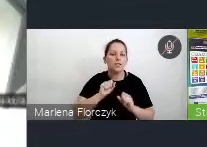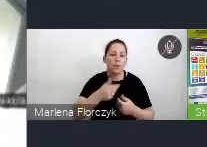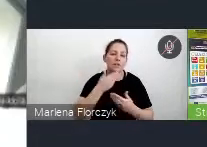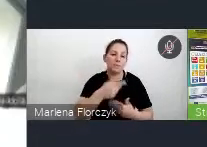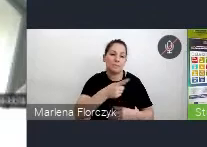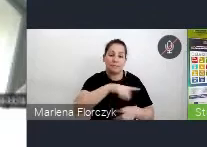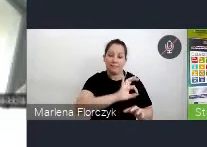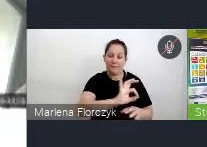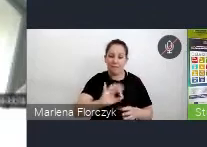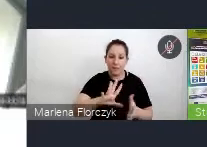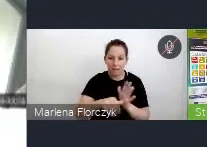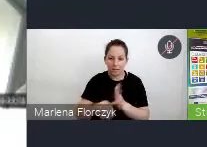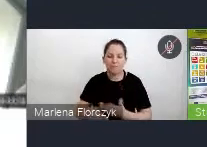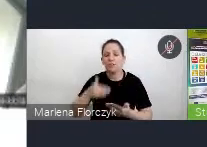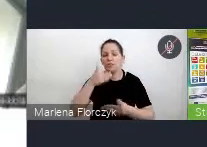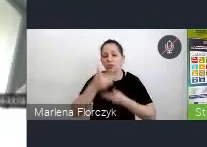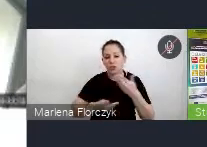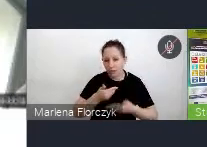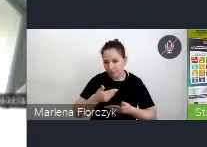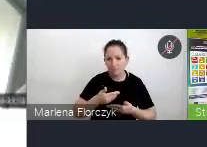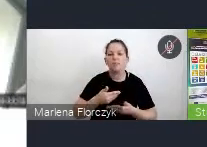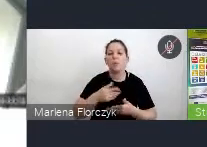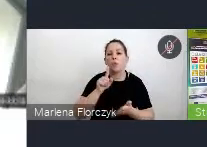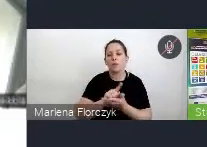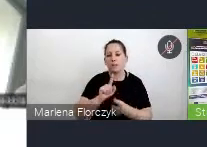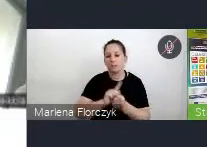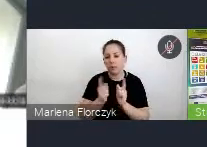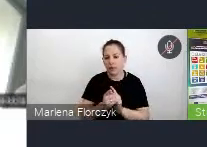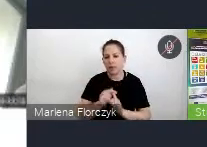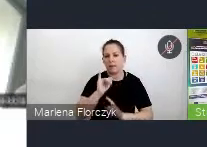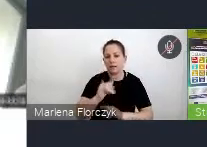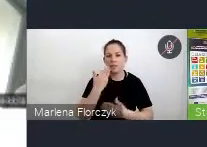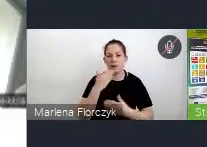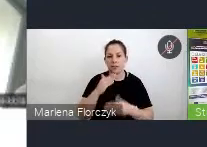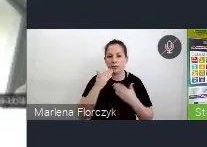Życzę wam zatem, jeszcze raz, udanego spotkania i bardzo dziękuję za uwagę.